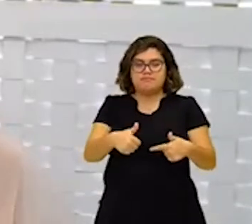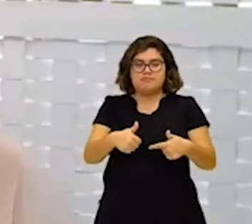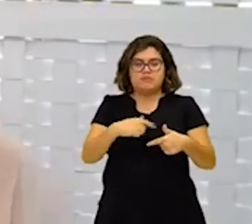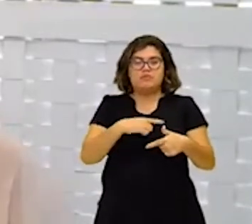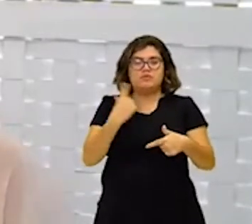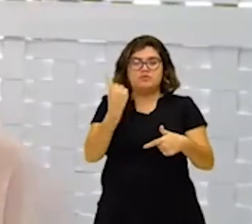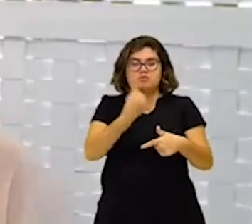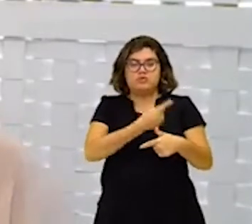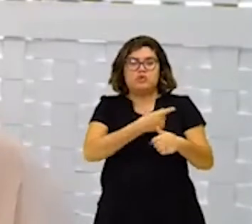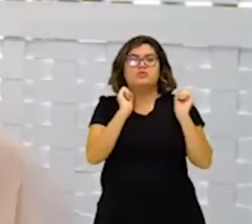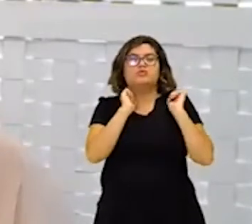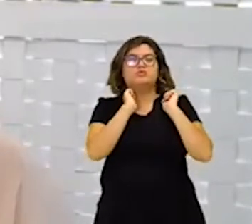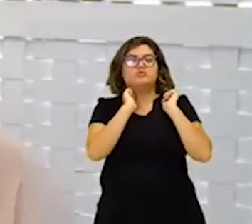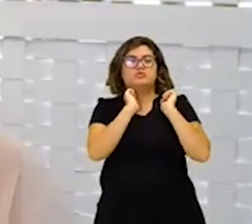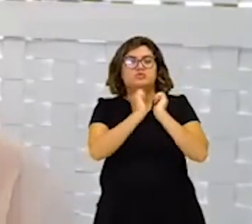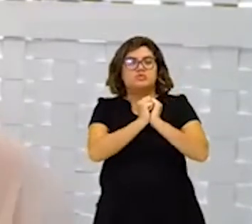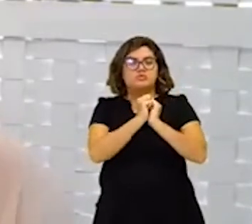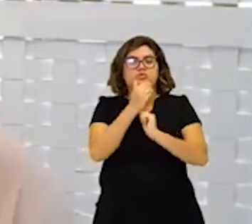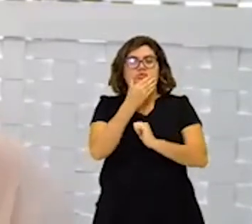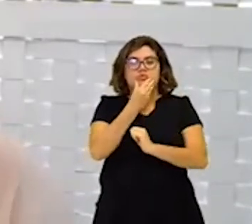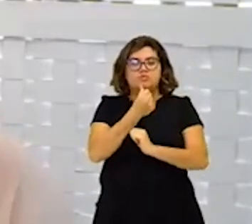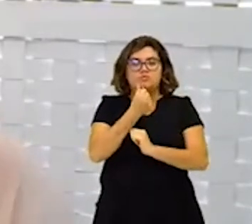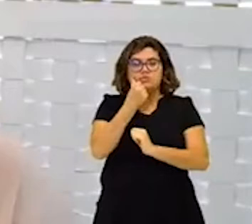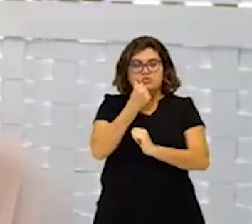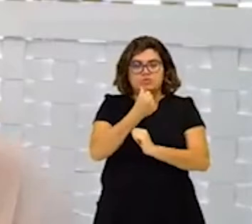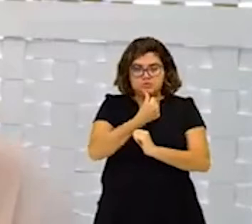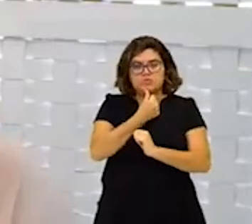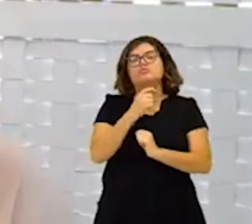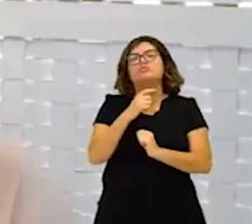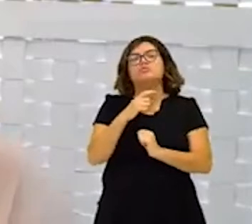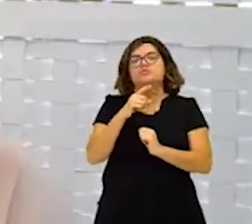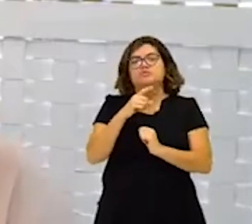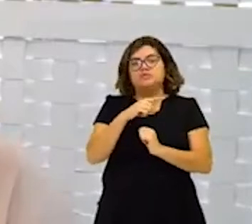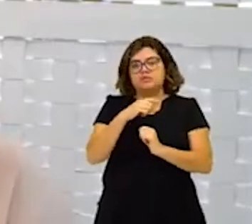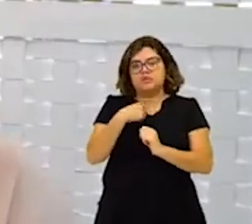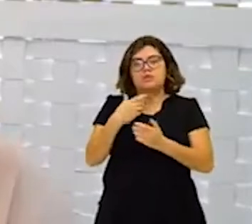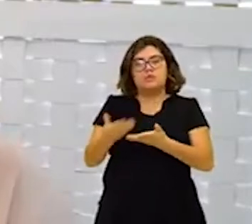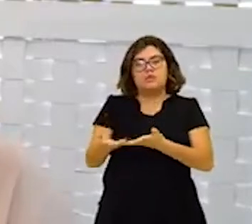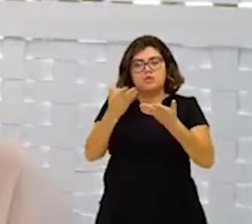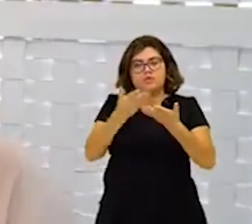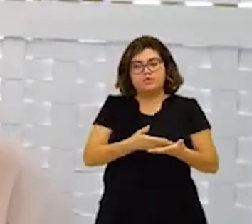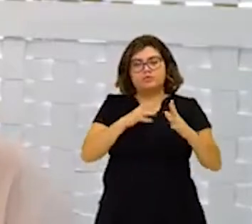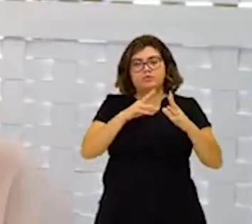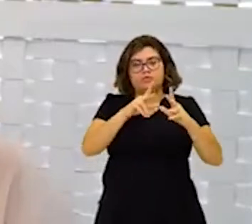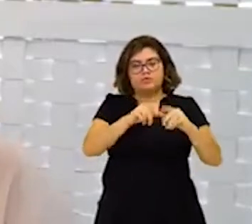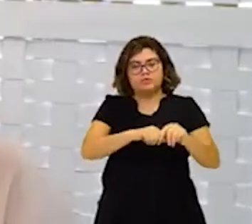junta juntas junto com essas três das lutas que eu consigo lhe dou todas incluindo das instituições